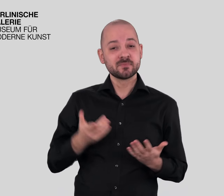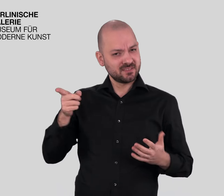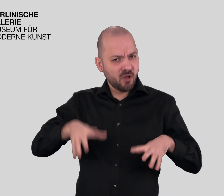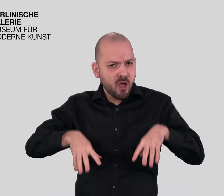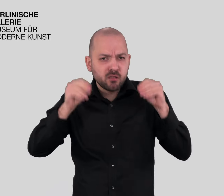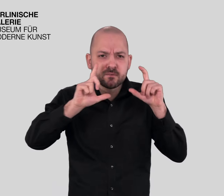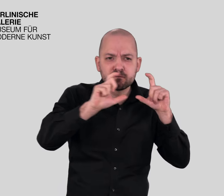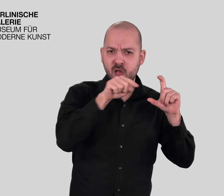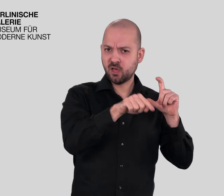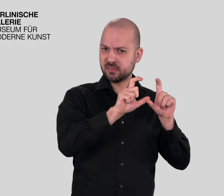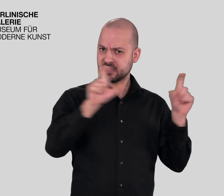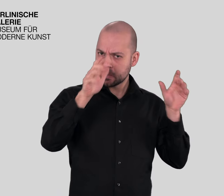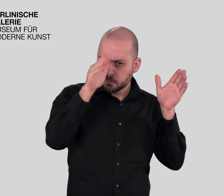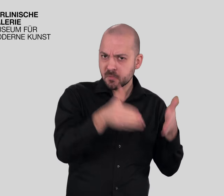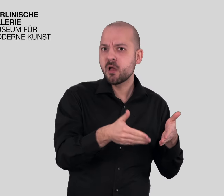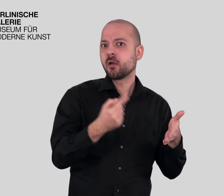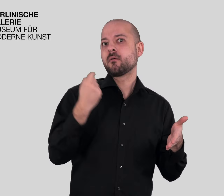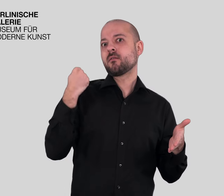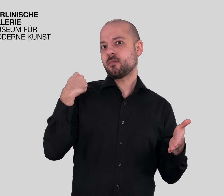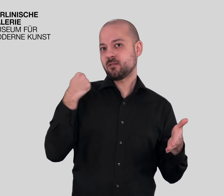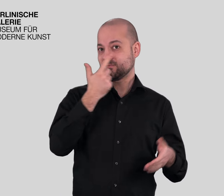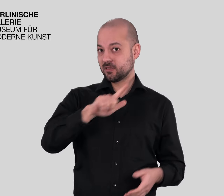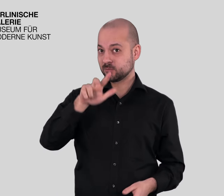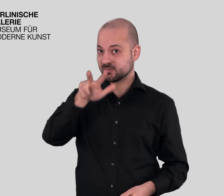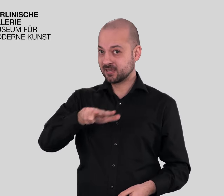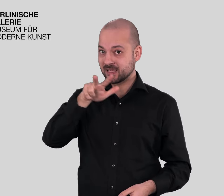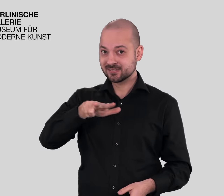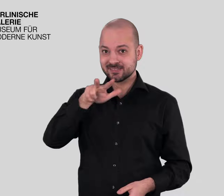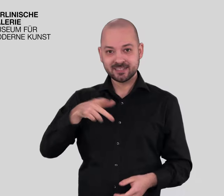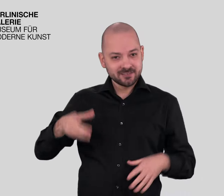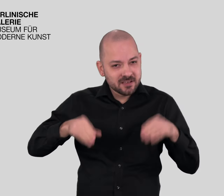Erst 2013 hat sie angefangen,